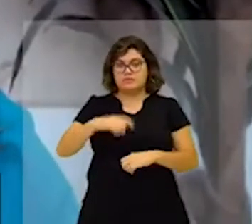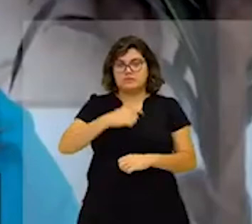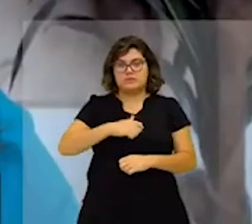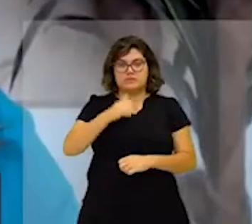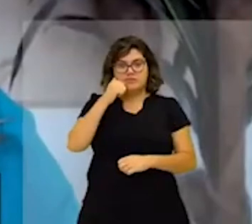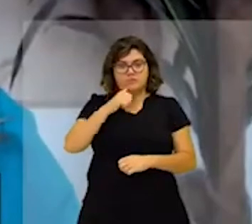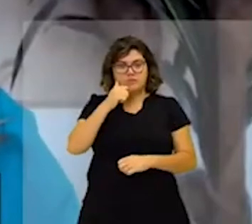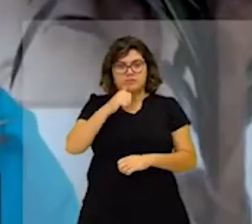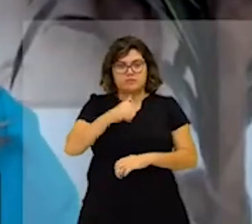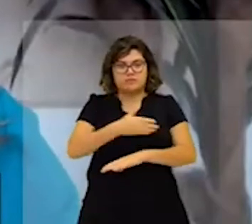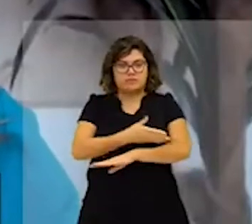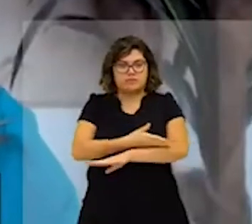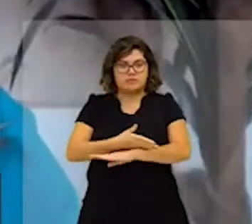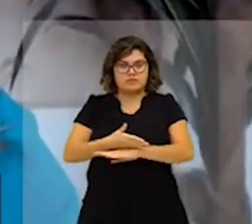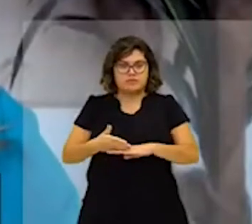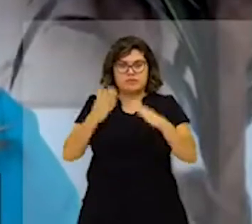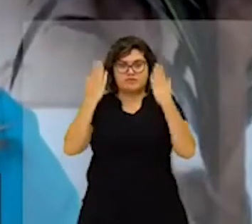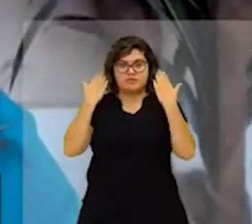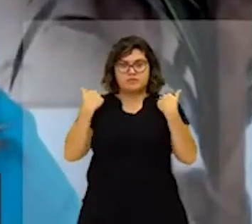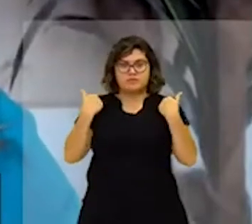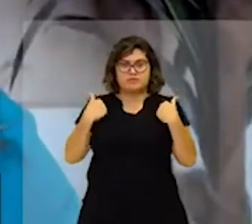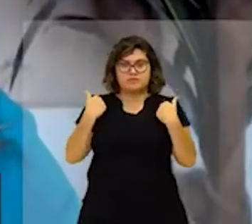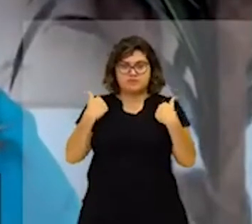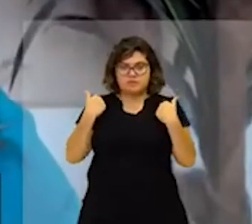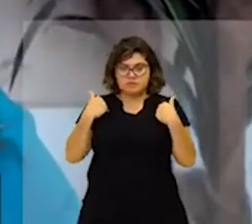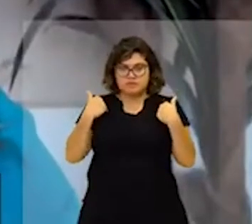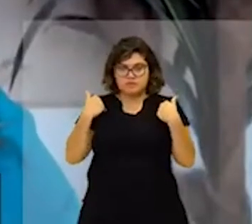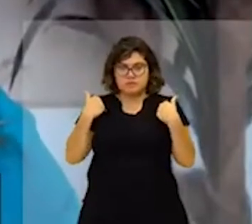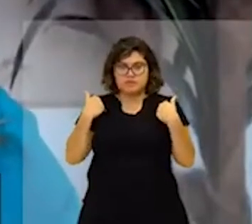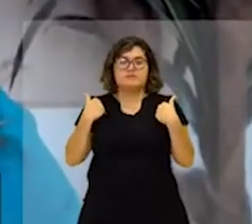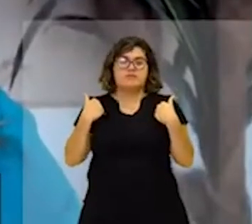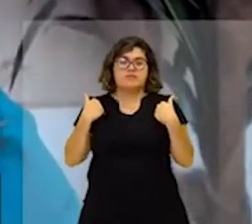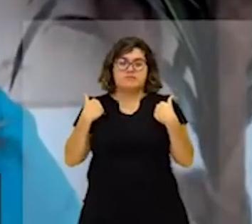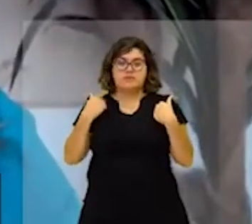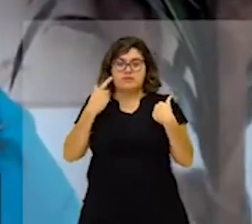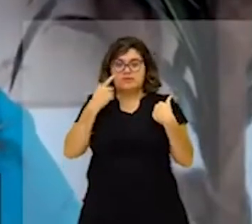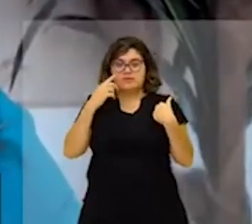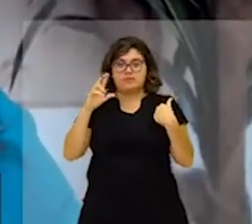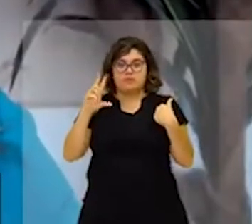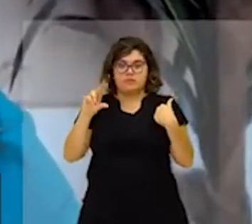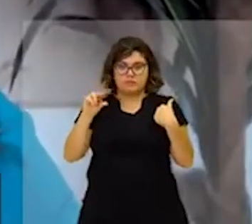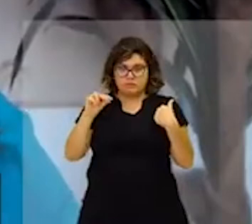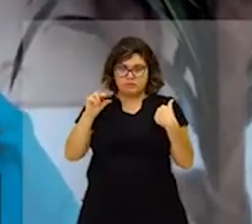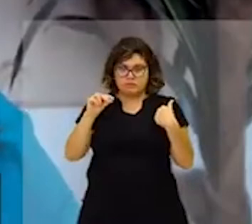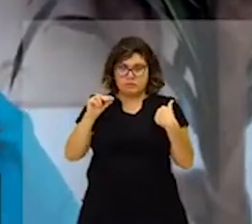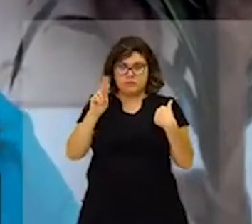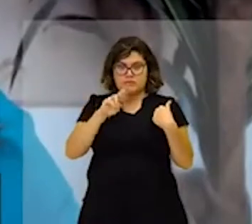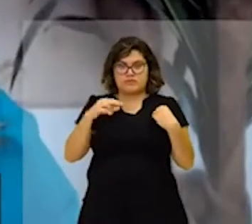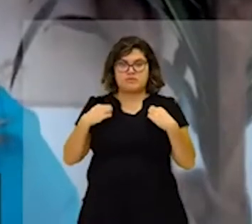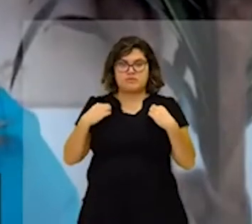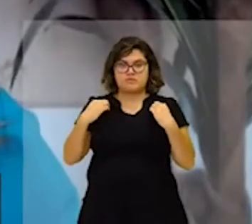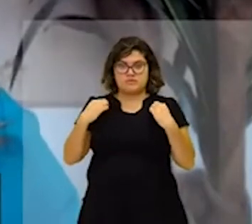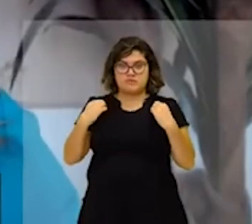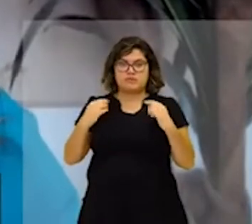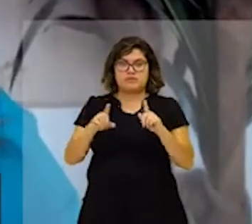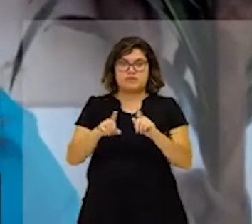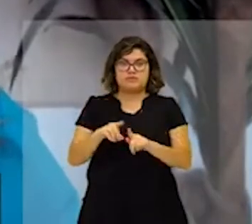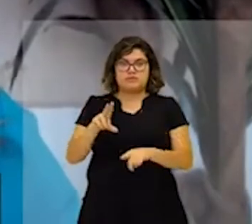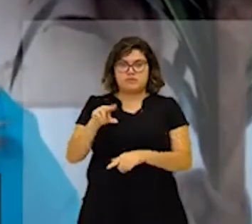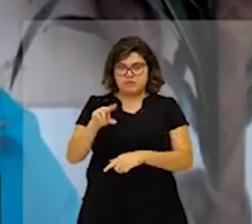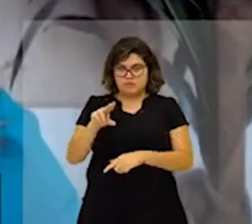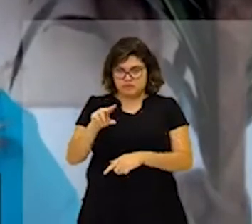claros e cortados ao ombro olhos azuis estão Resistindo A roupa também azul e por trás de